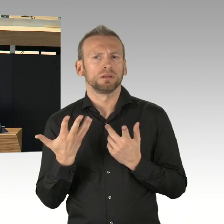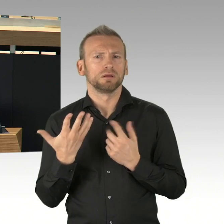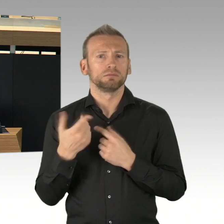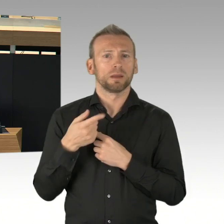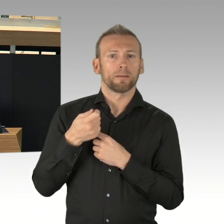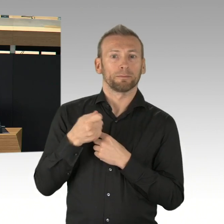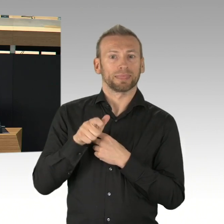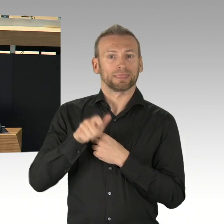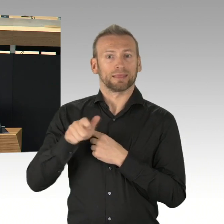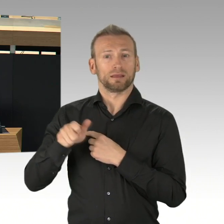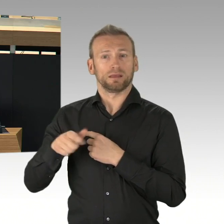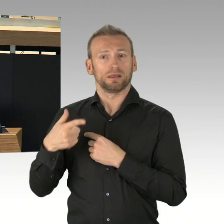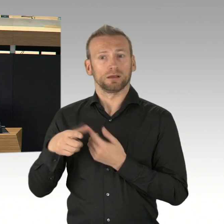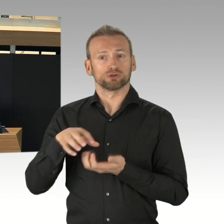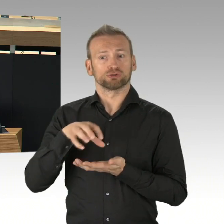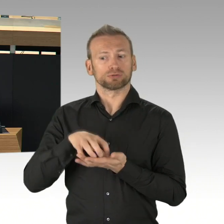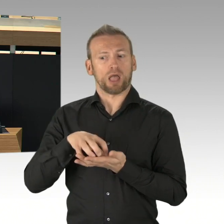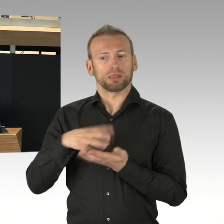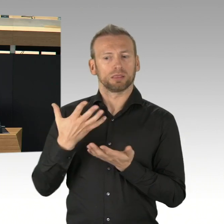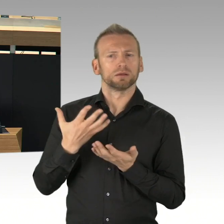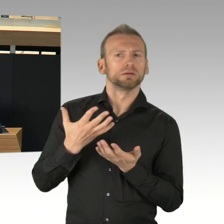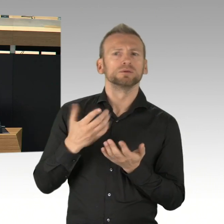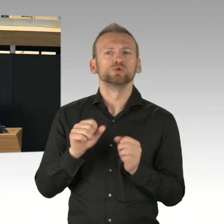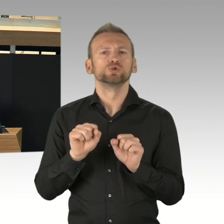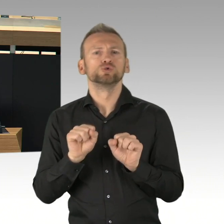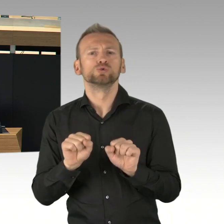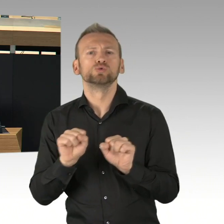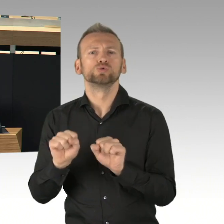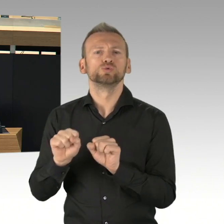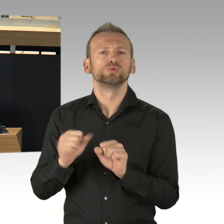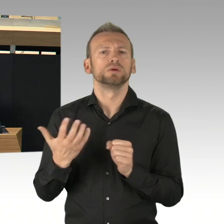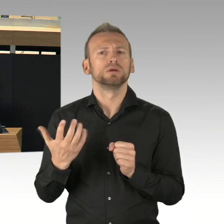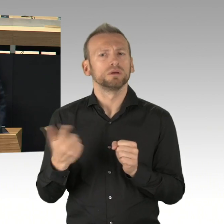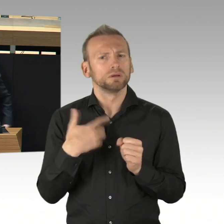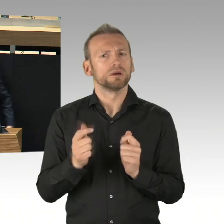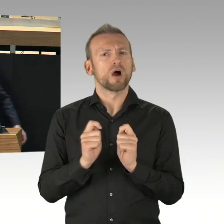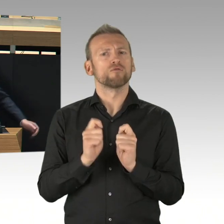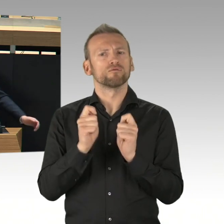die wir dringend brauchen in den nächsten zehn Jahren, nämlich 194 000, entstehen. Das passiert leider nicht.